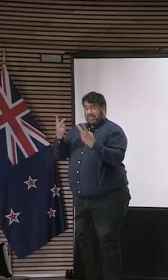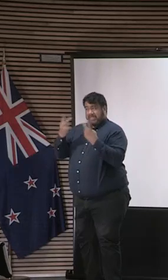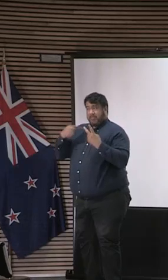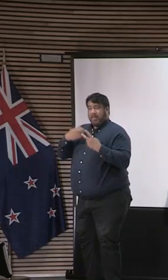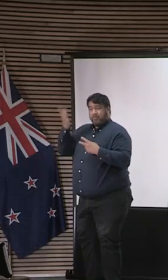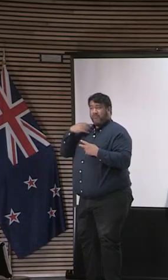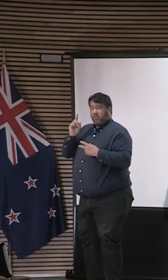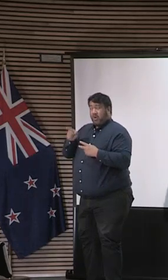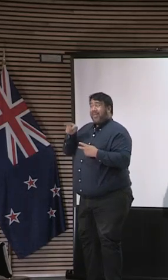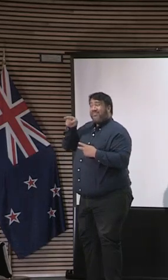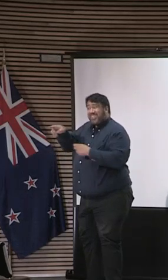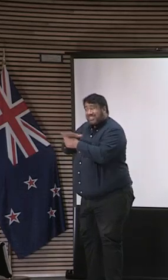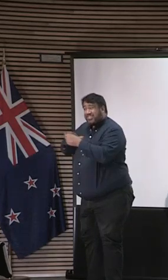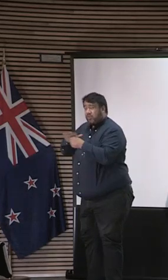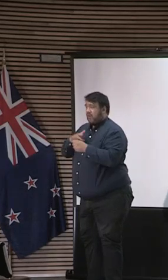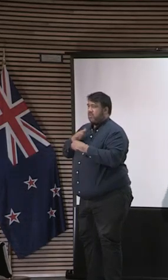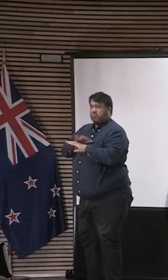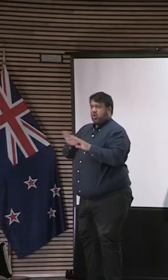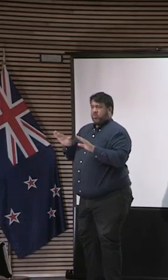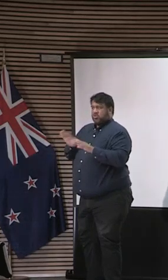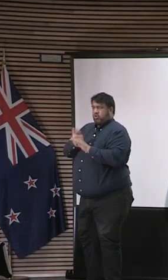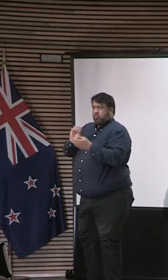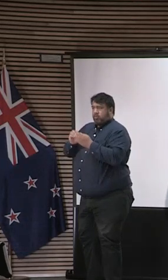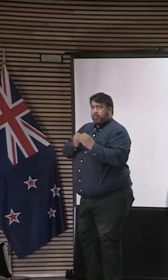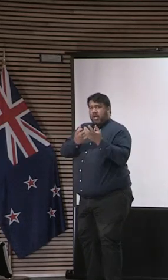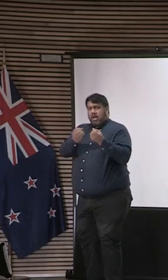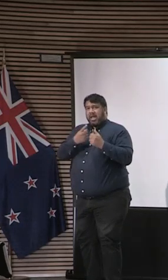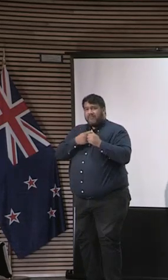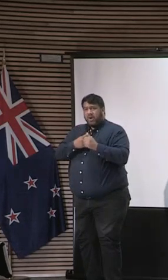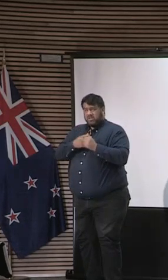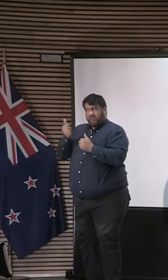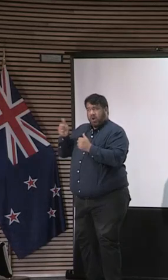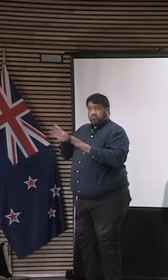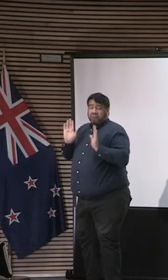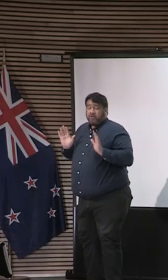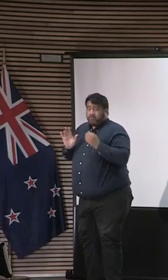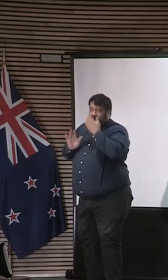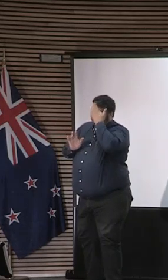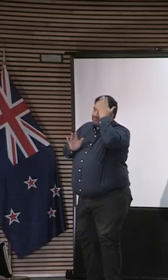neke whare i te Taumata 3, Taumata 4 ranei? JACINDA ARDERN: He maamaa taku korero. Kaore au